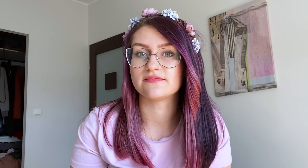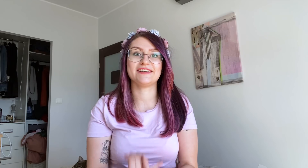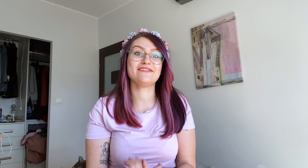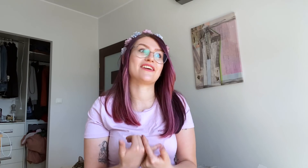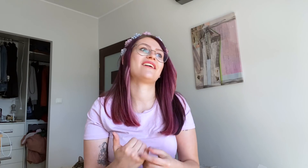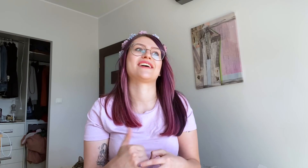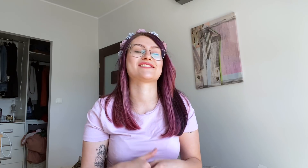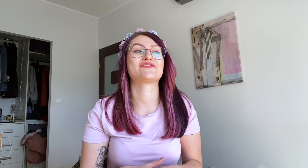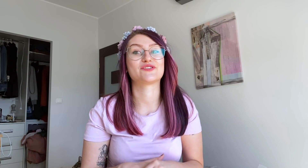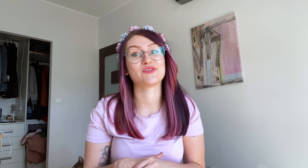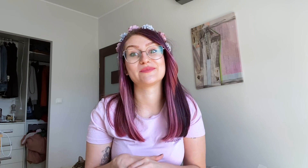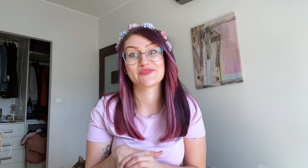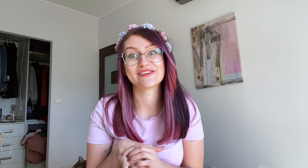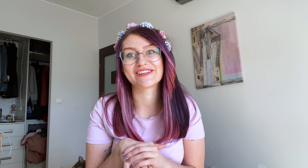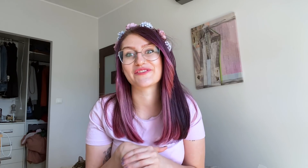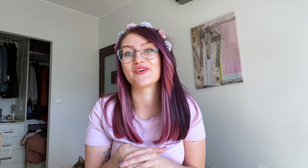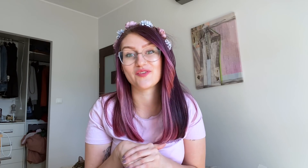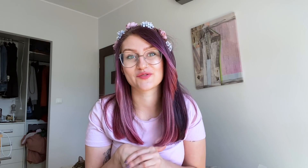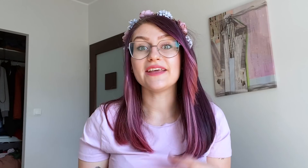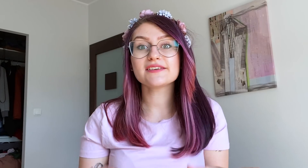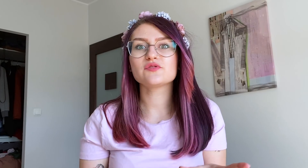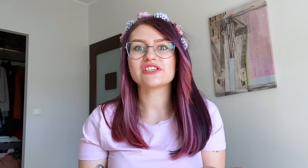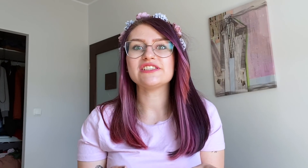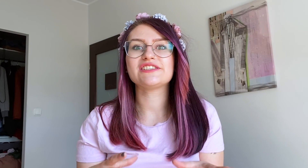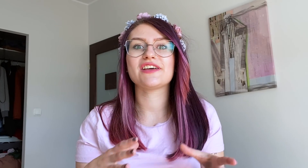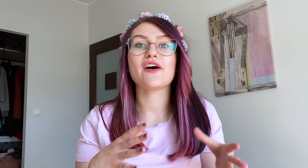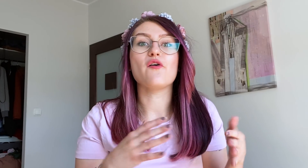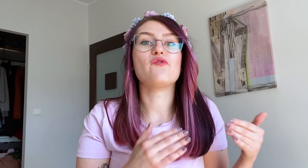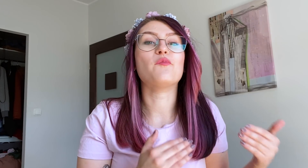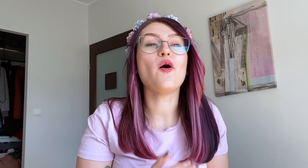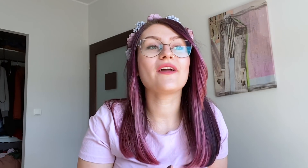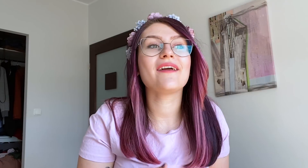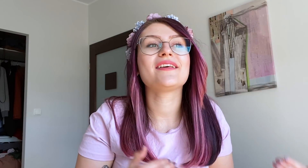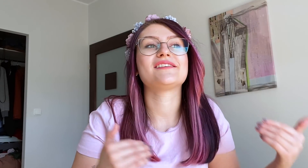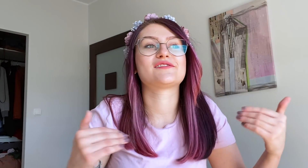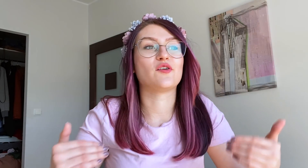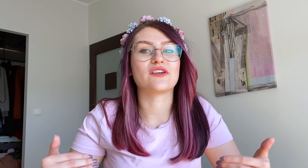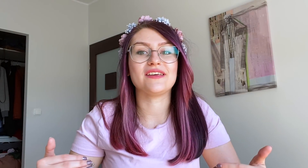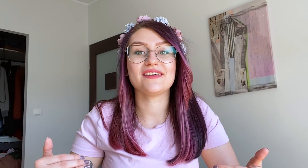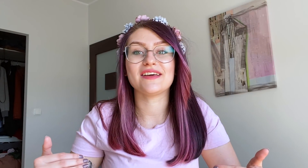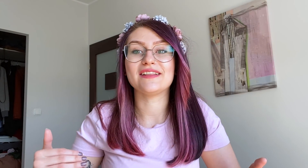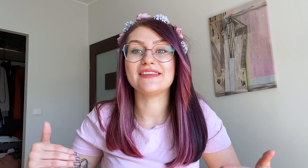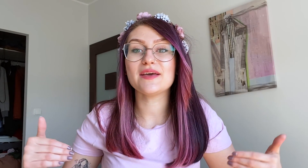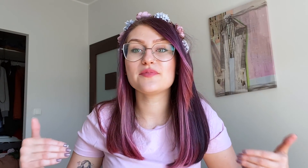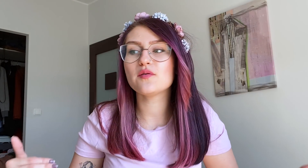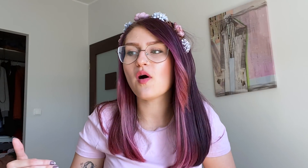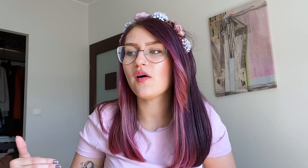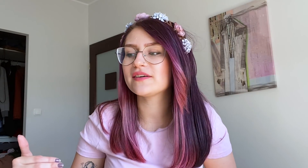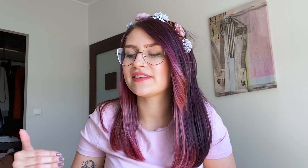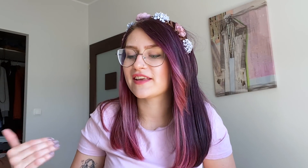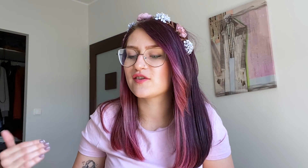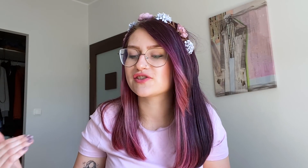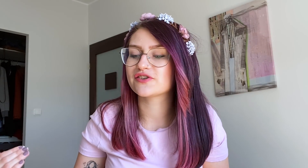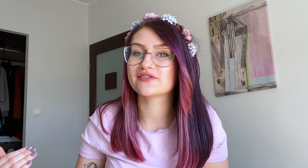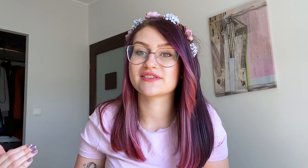I wiele razy wychodziłam ze swojej strefy komfortu. Jak słyszeliście w mojej historii nie było takiego czegoś,